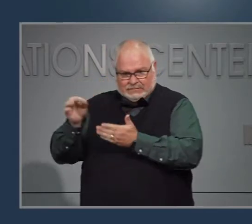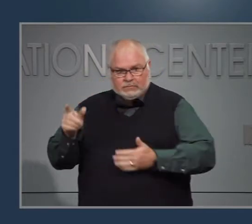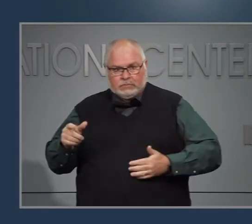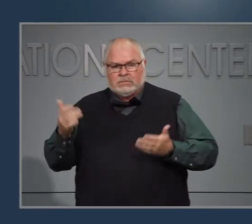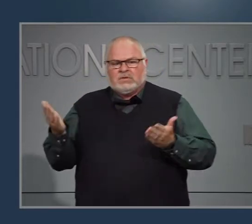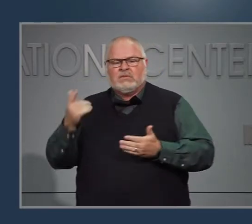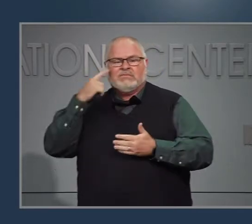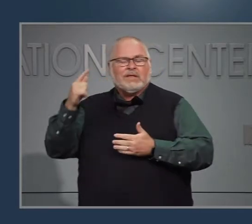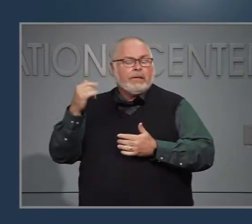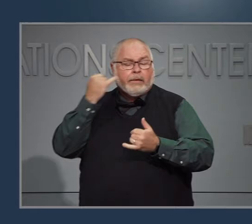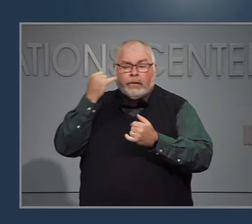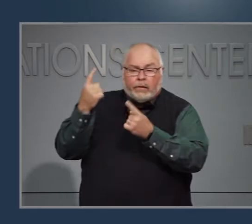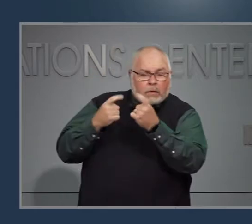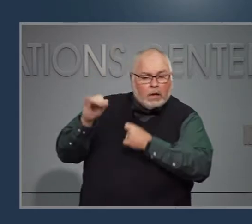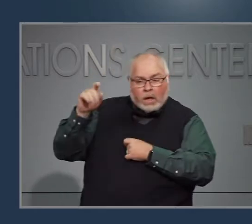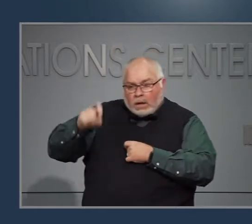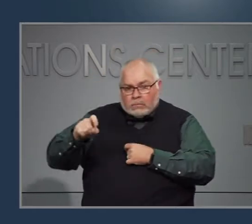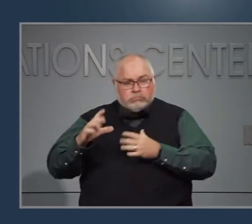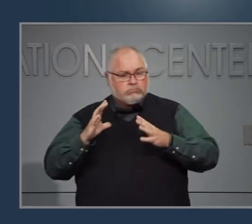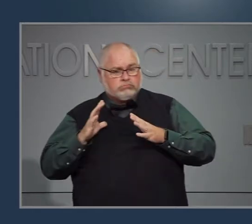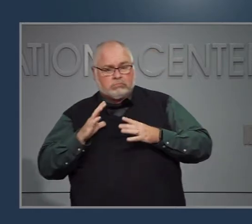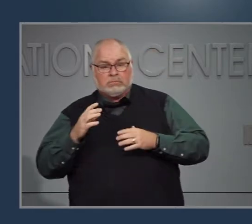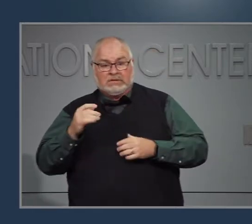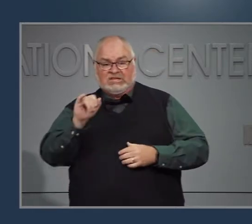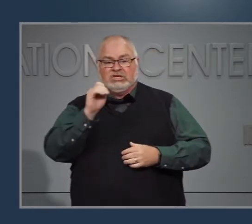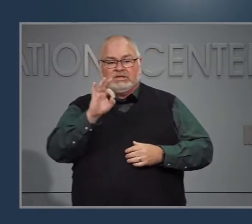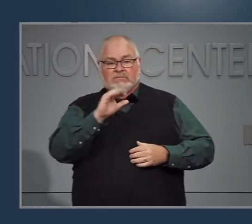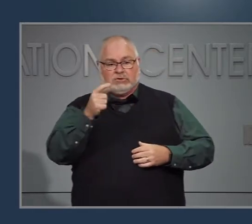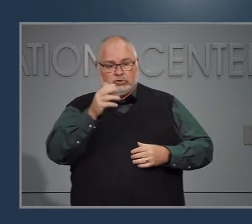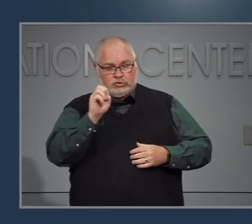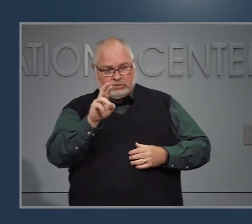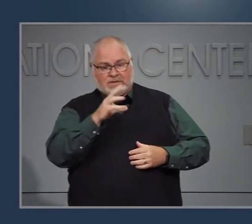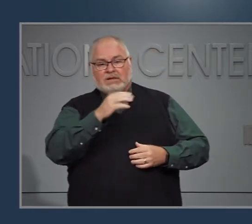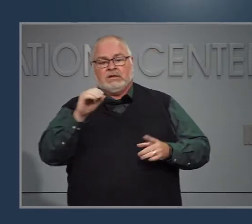Se excluye dicha en FIP hoy son nuestras intérpretes de lenguaje de señas de Estados